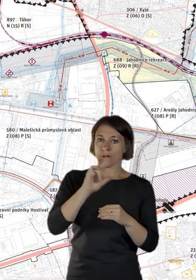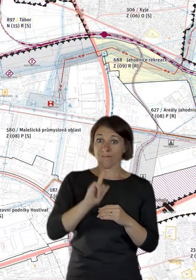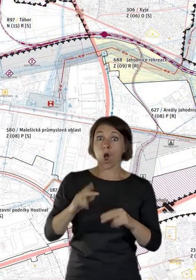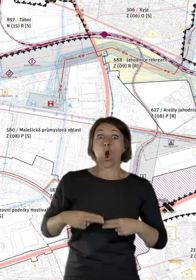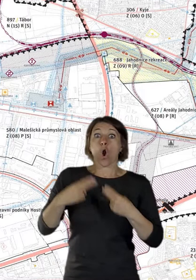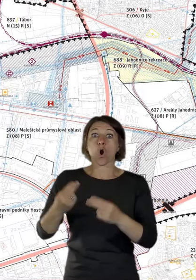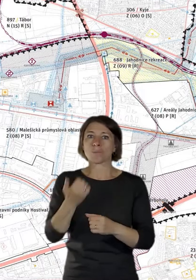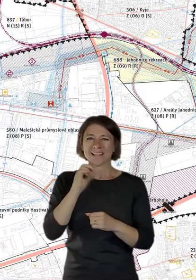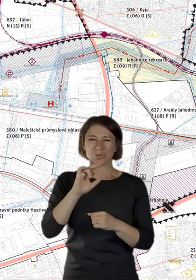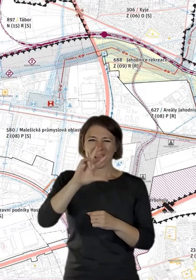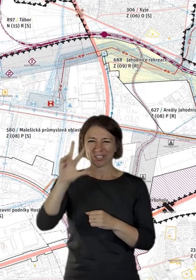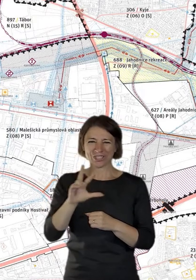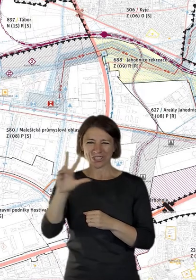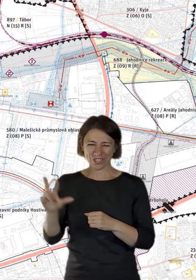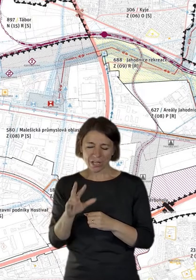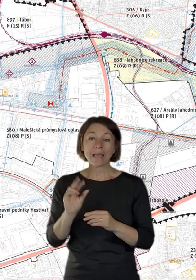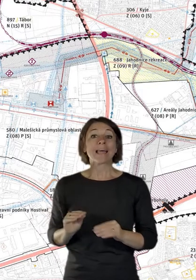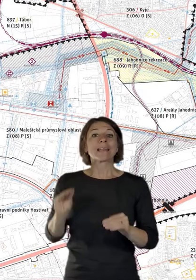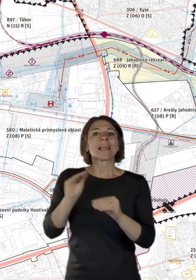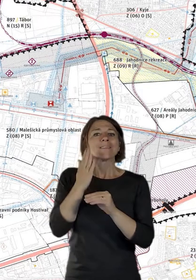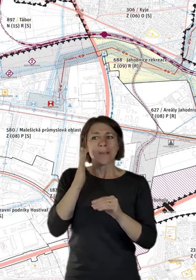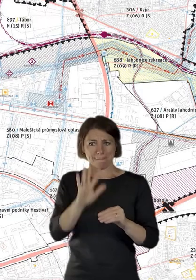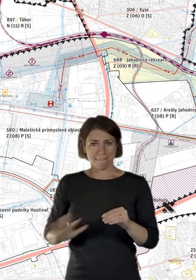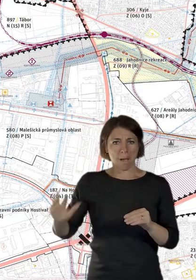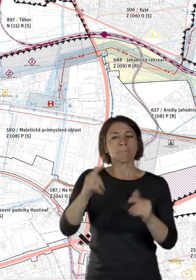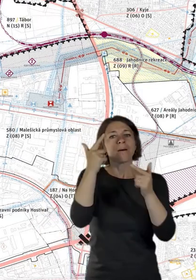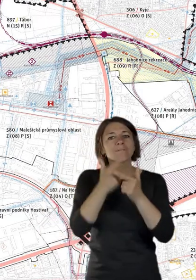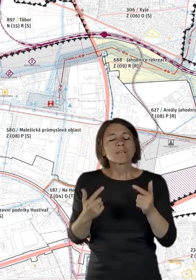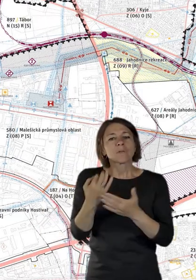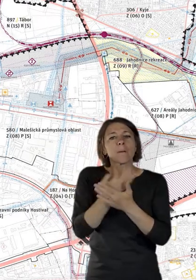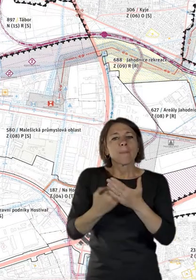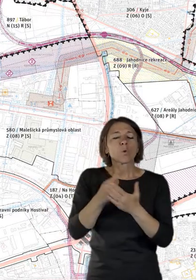výkres struktury o vymezení stávajících systémů dopravní a technické infrastruktury.